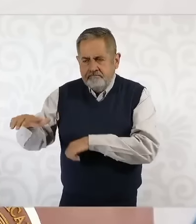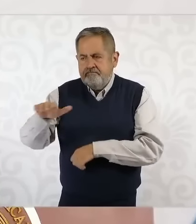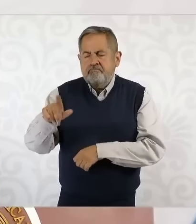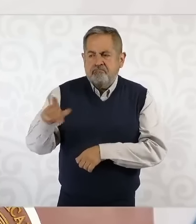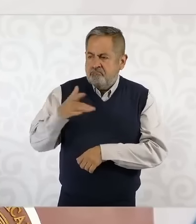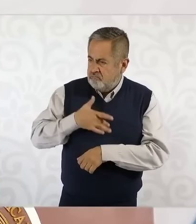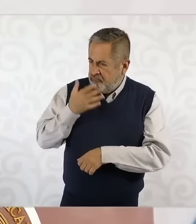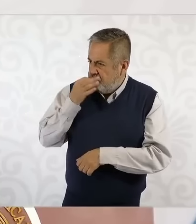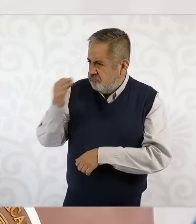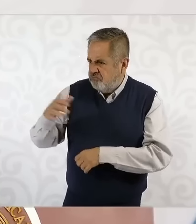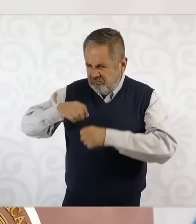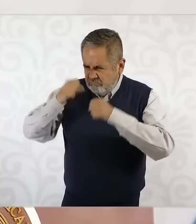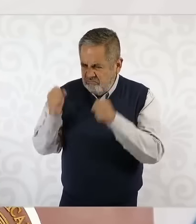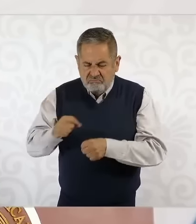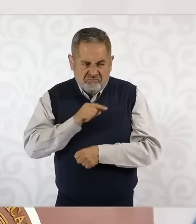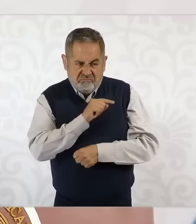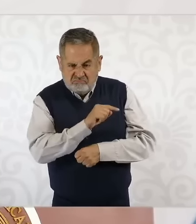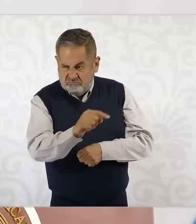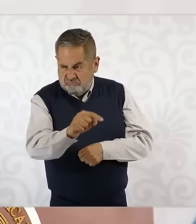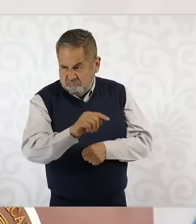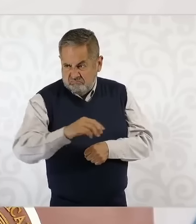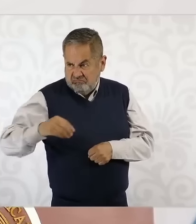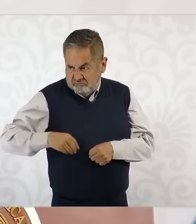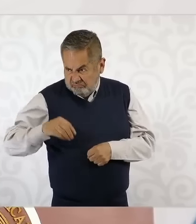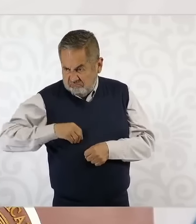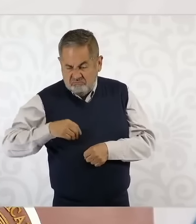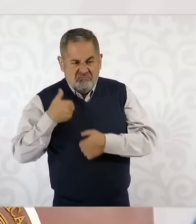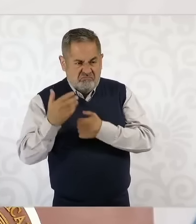que todas las personas relacionadas con este delito serán detenidas.